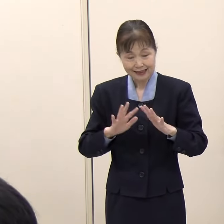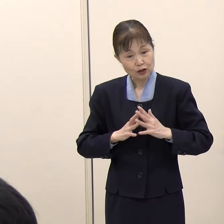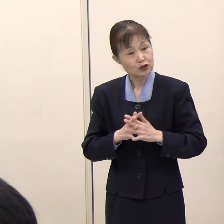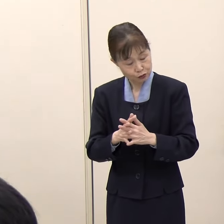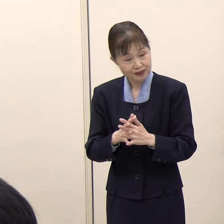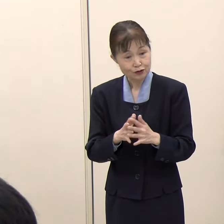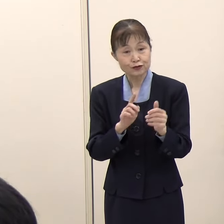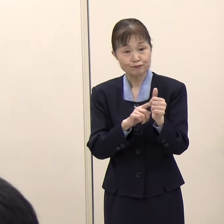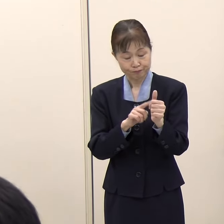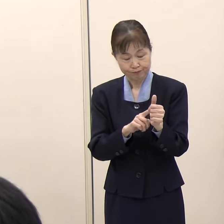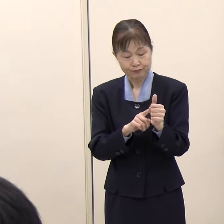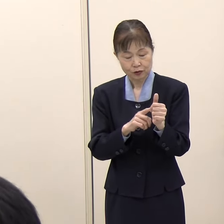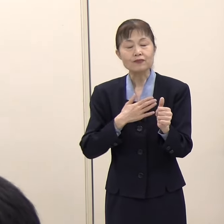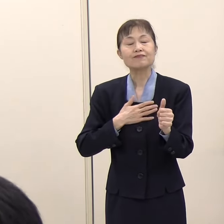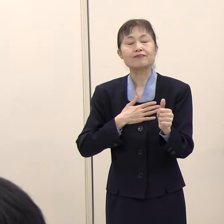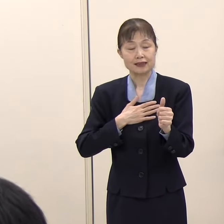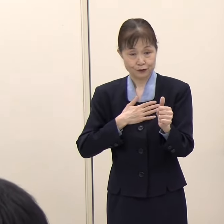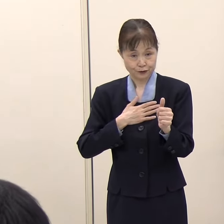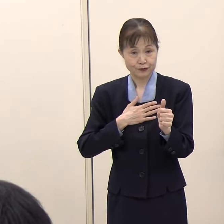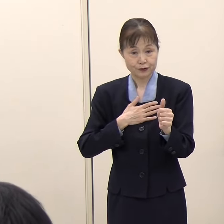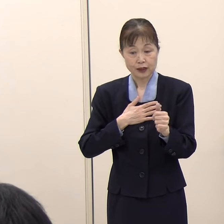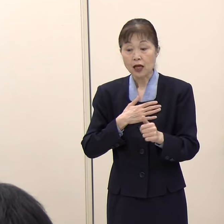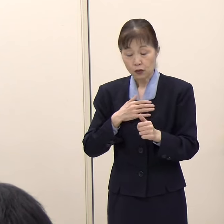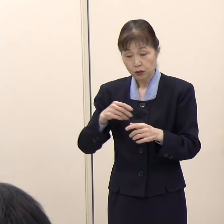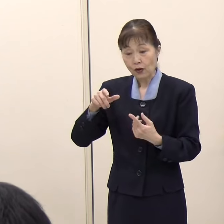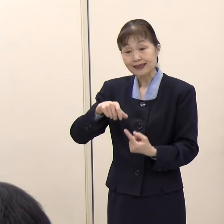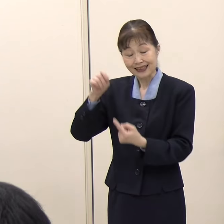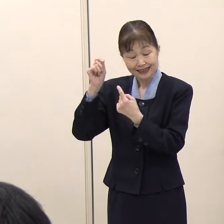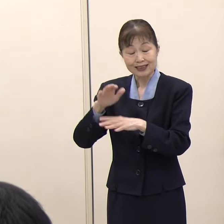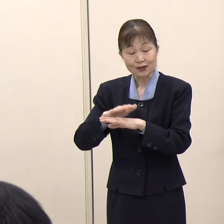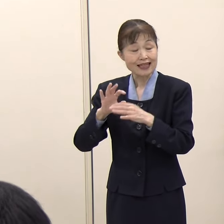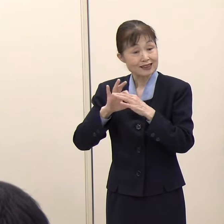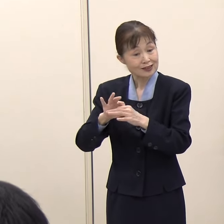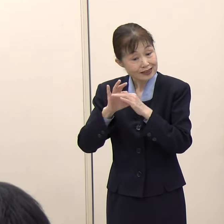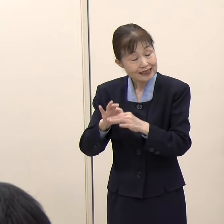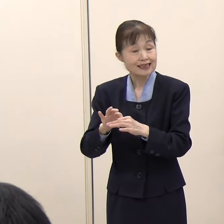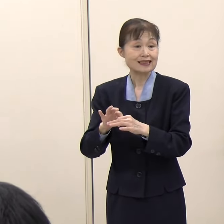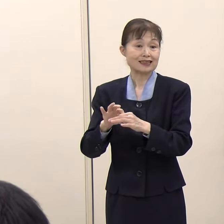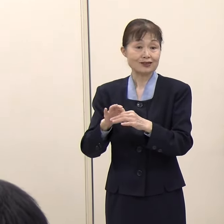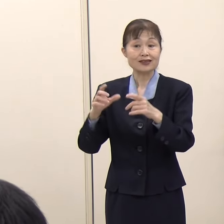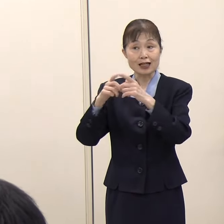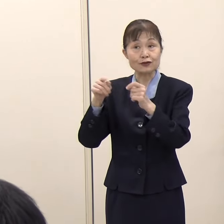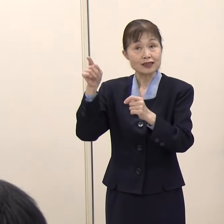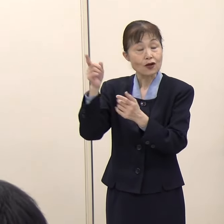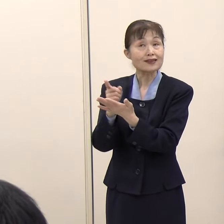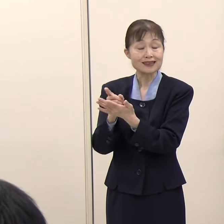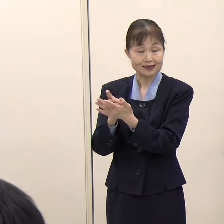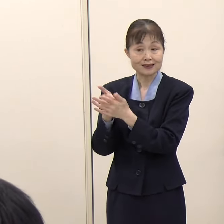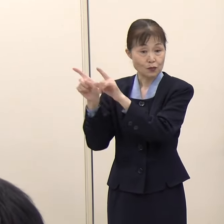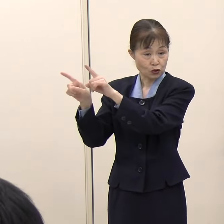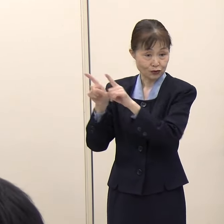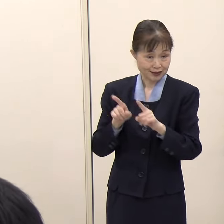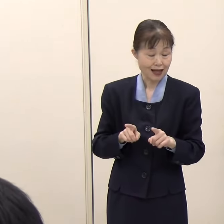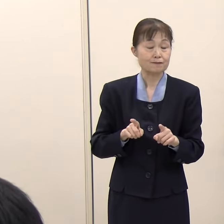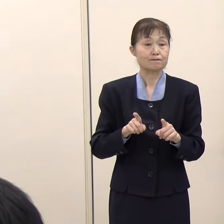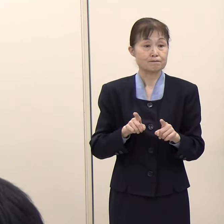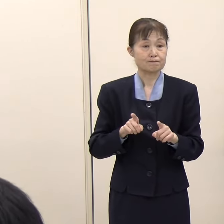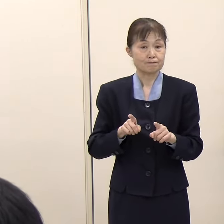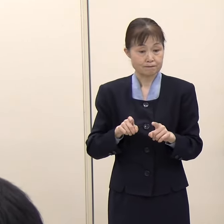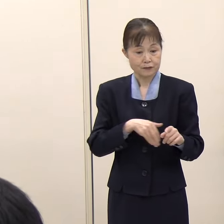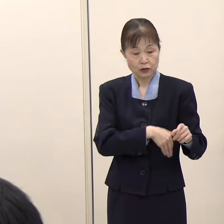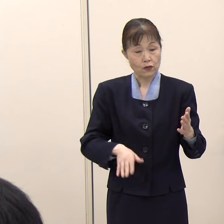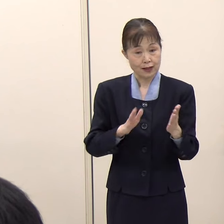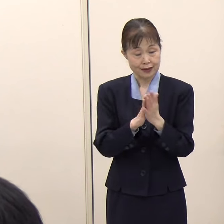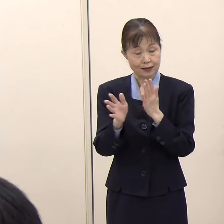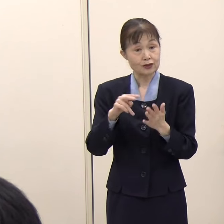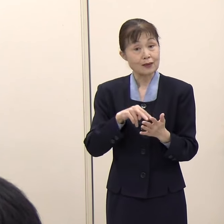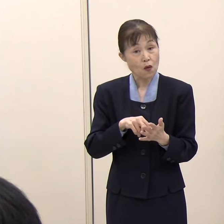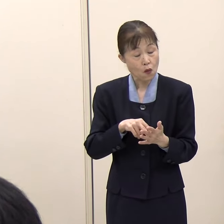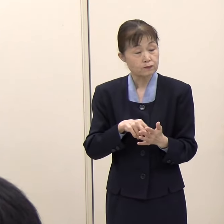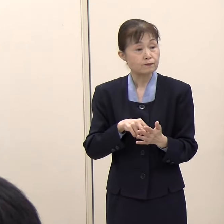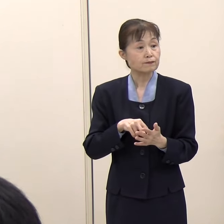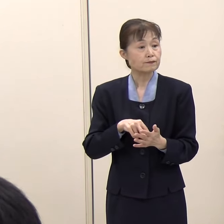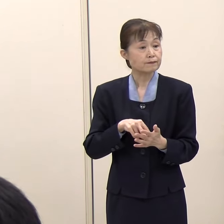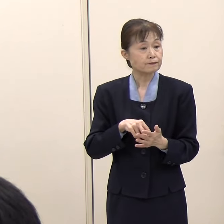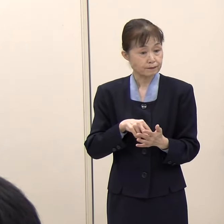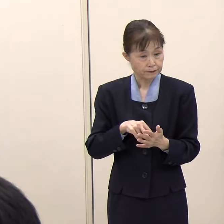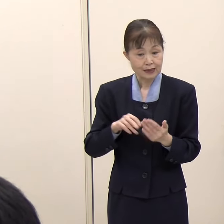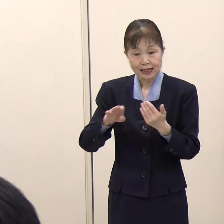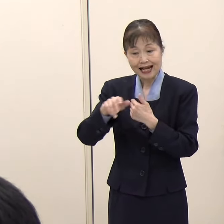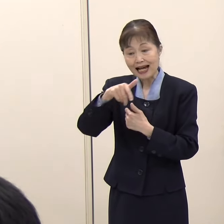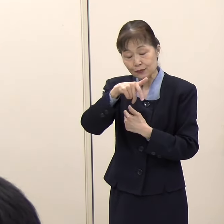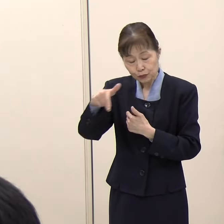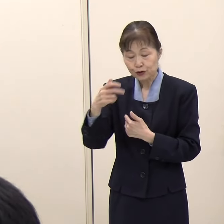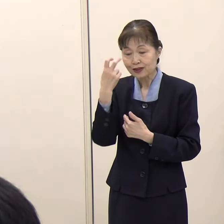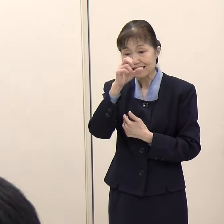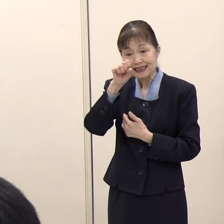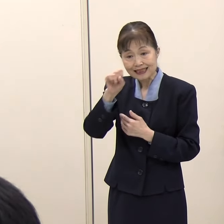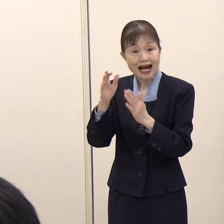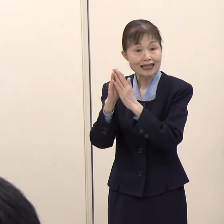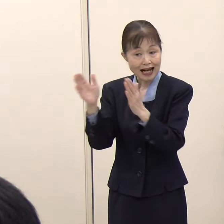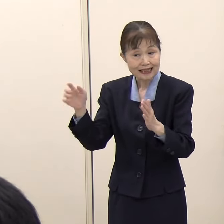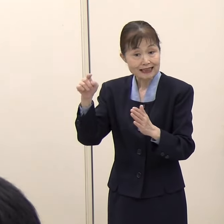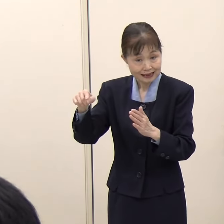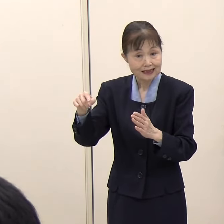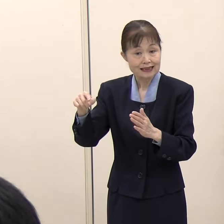手続について、先ほどからの国の指針に基づいて我々もそういう外部の方による審査会を経た形でやっておりますが、